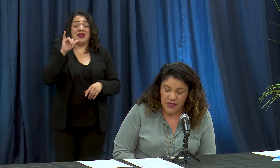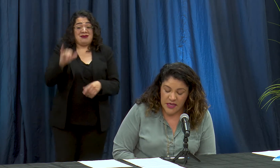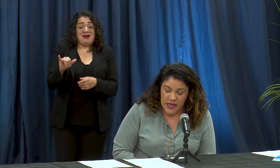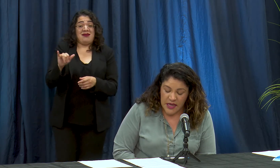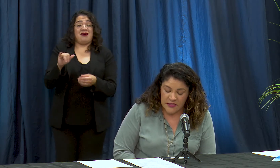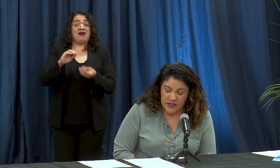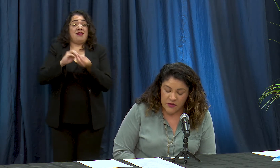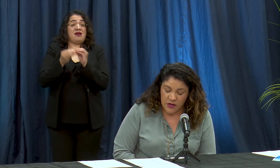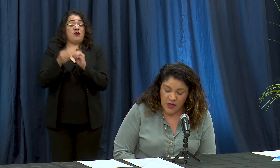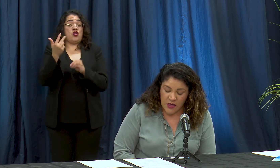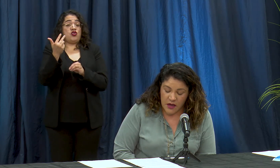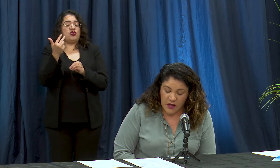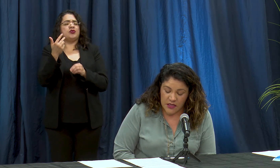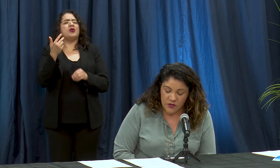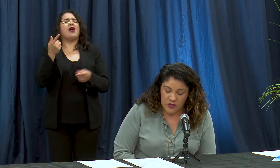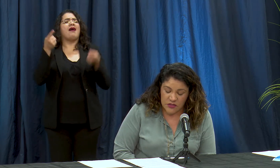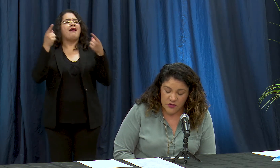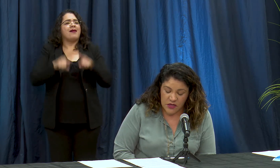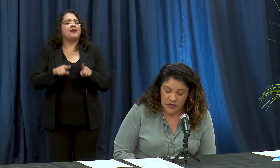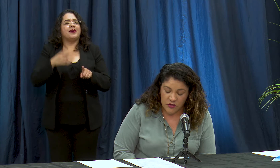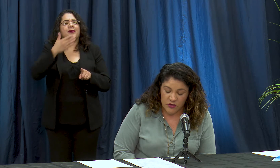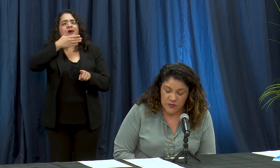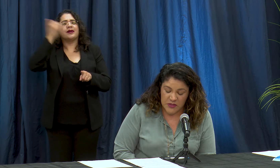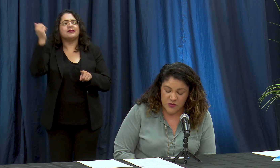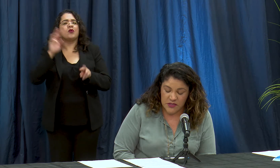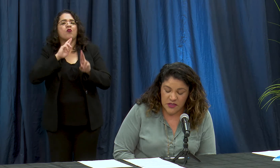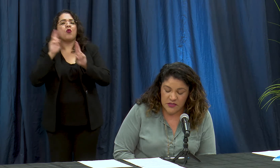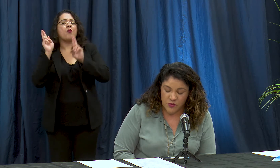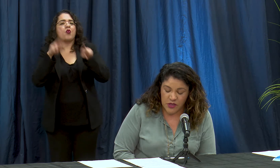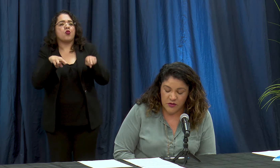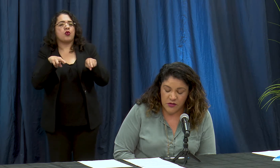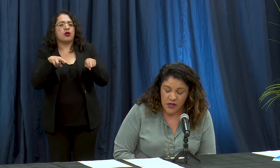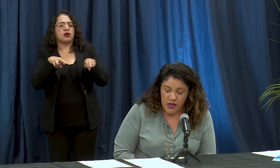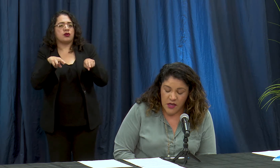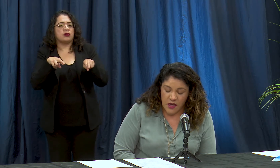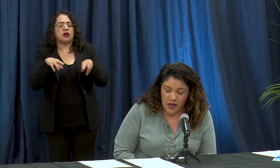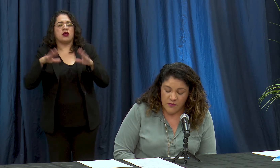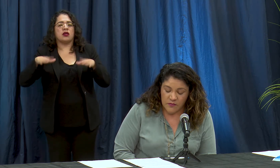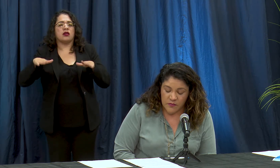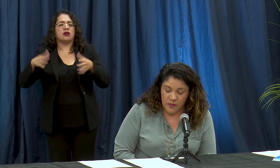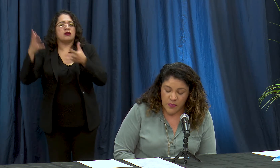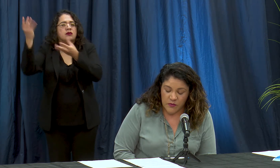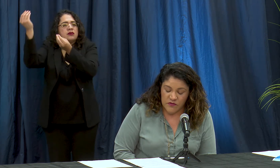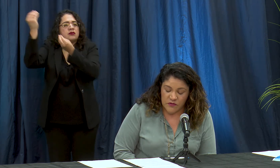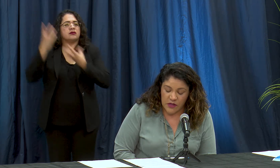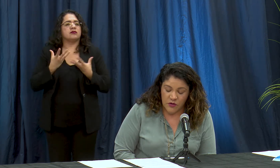ha sido que las condiciones todo las personas que se Marie Aaron del Corona